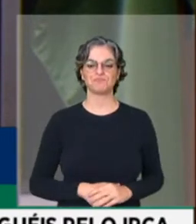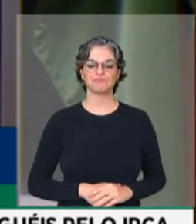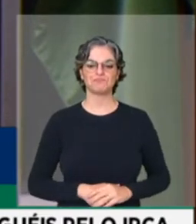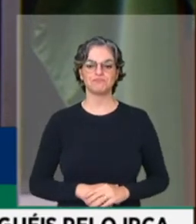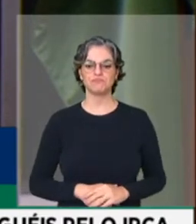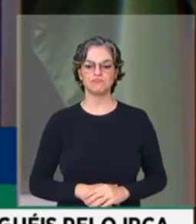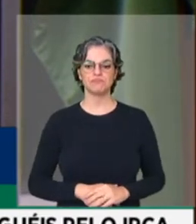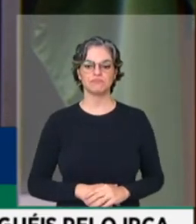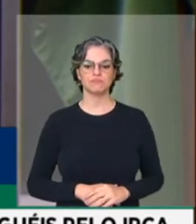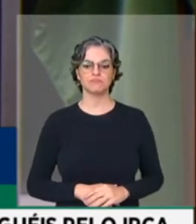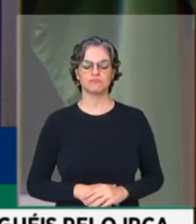AQUI, MESMO NO CENÁRIO.... DE TANTA DIFICULDADE QUE O BRASIL